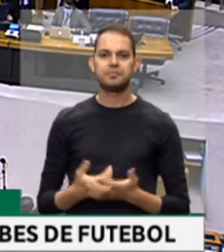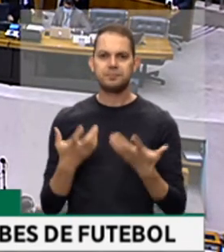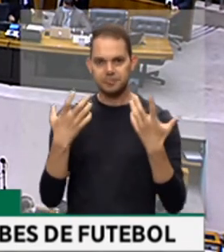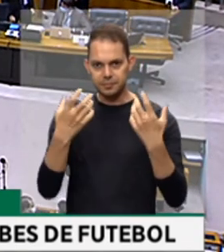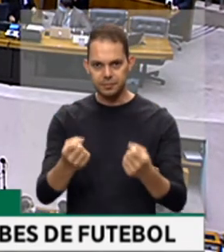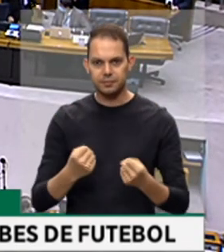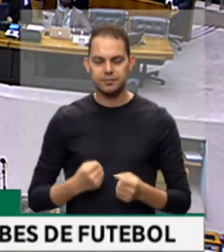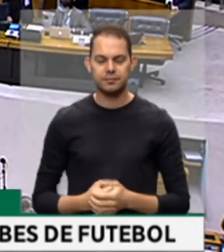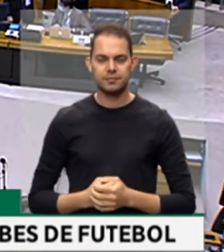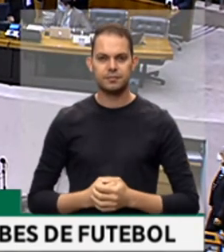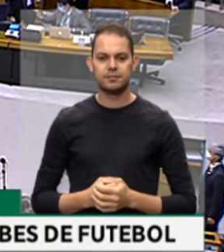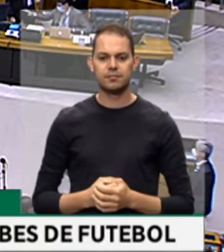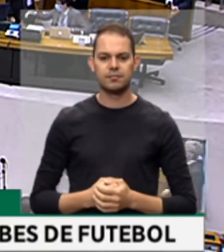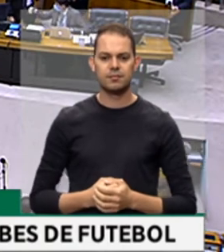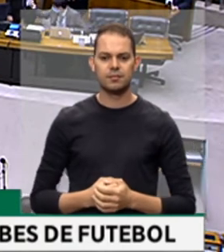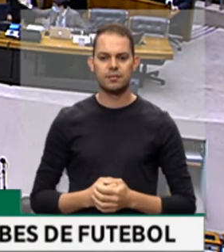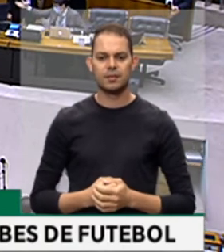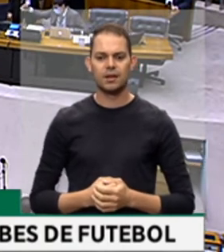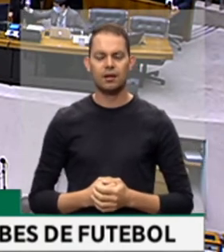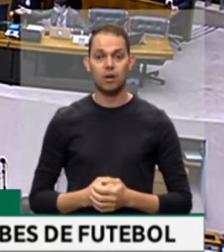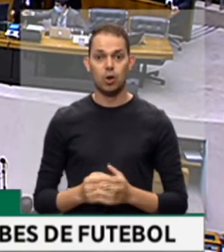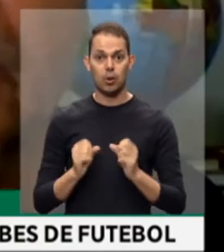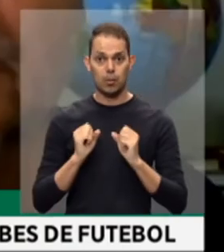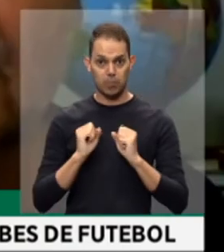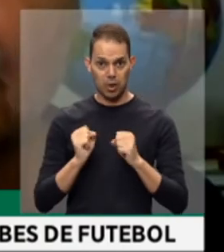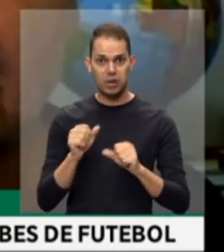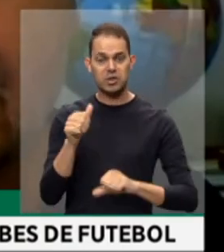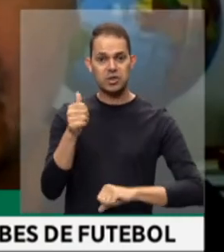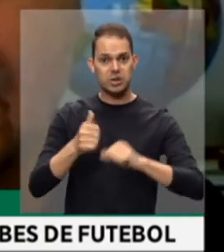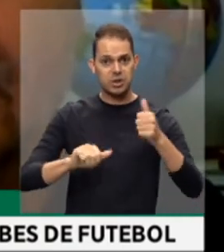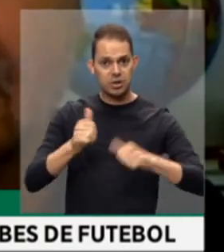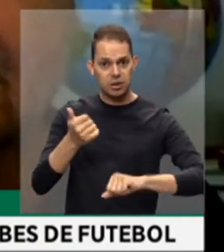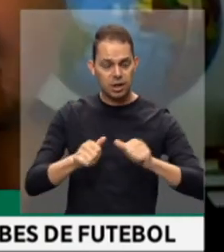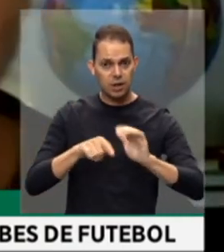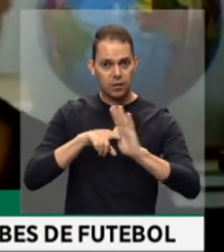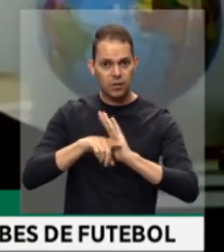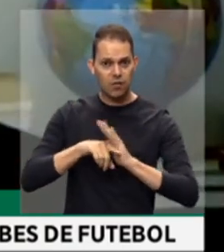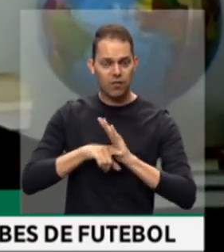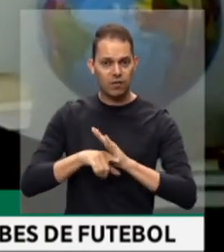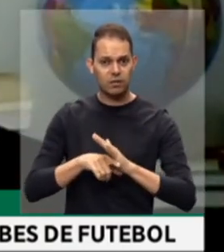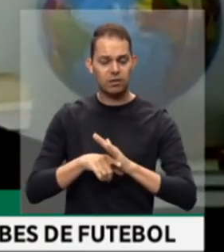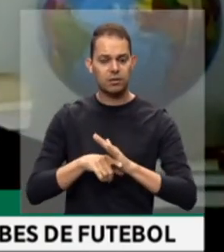PEDIR VERIFICAÇÃO. -- [PRESIDENTE]: OK, DEPUTADO. ACEITA A SUA VERIFICAÇÃO. [DEPUTADO]: ENTÃO, PODERIA FAZER A VERIFICAÇÃO